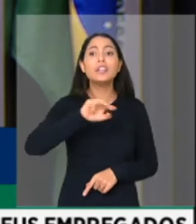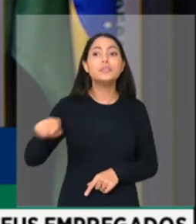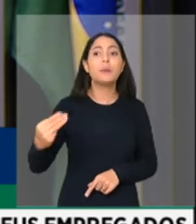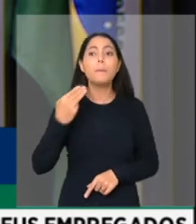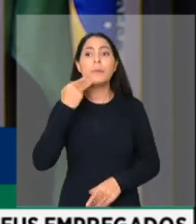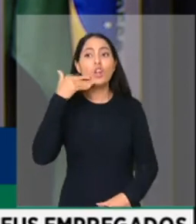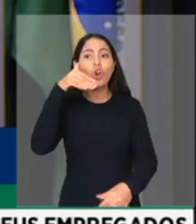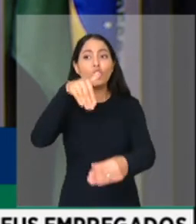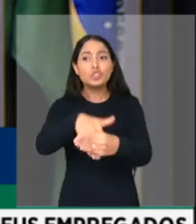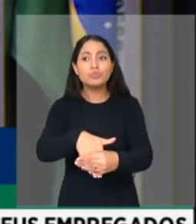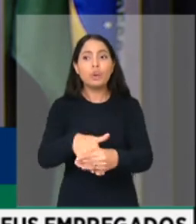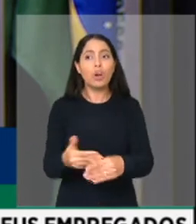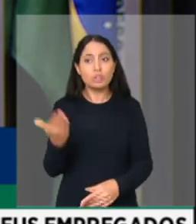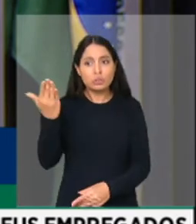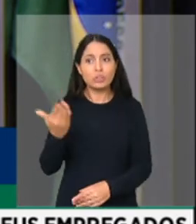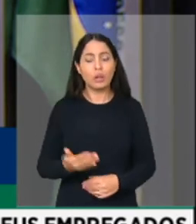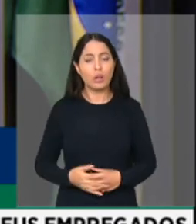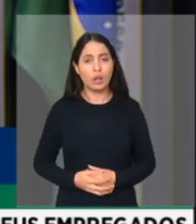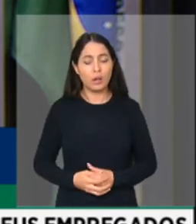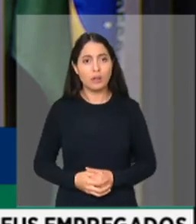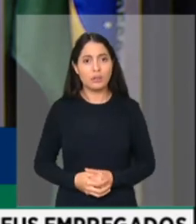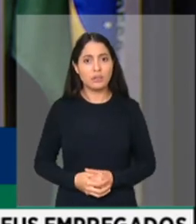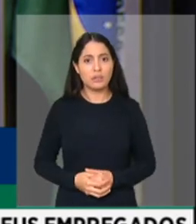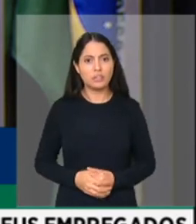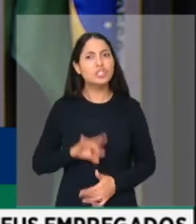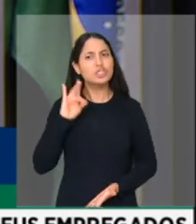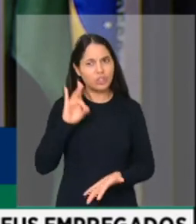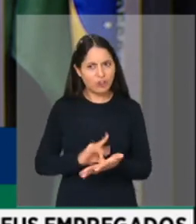DE VOTOS QUE LHE DÃO A LEGITIMIDADE NECESSÁRIA PARA TRANSFORMAR E MUDAR DE RUMO O